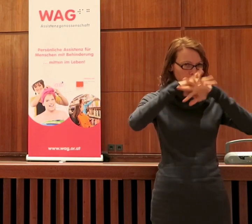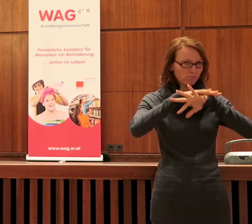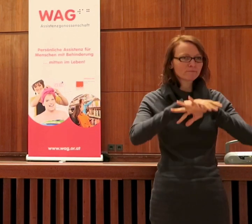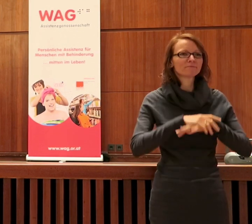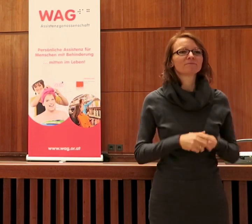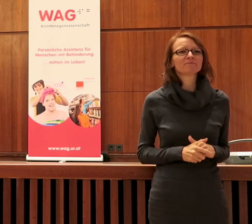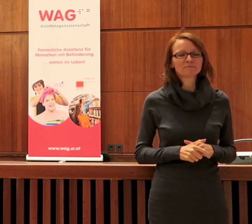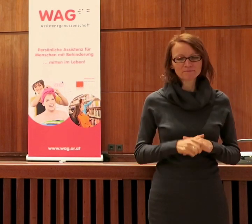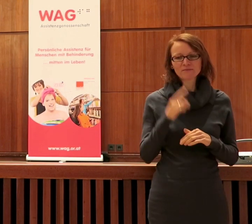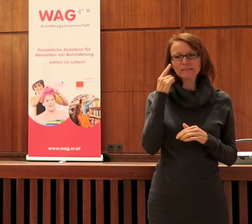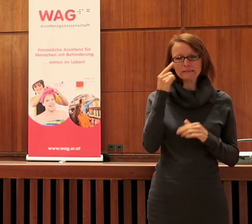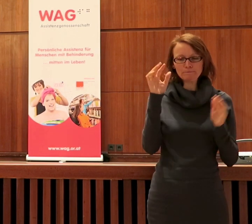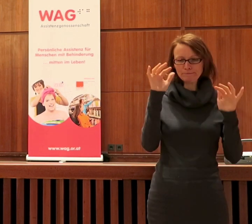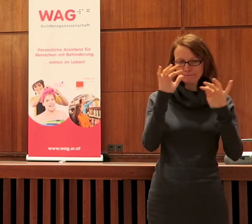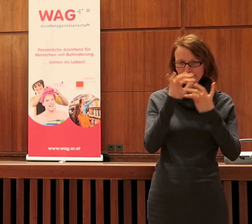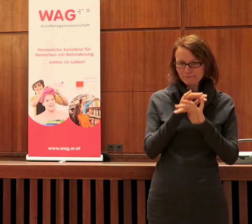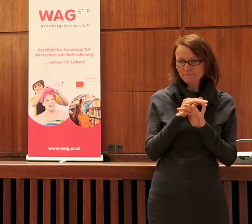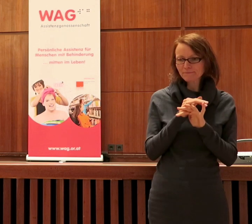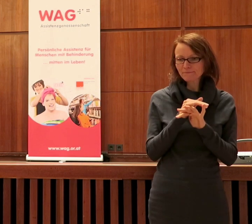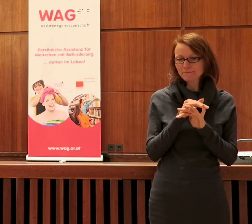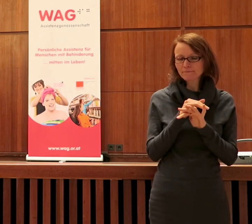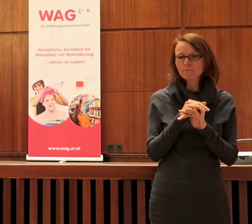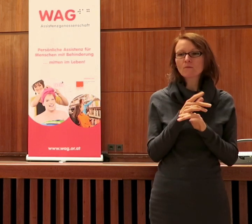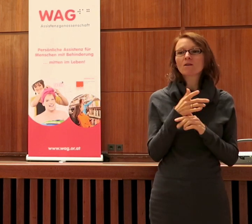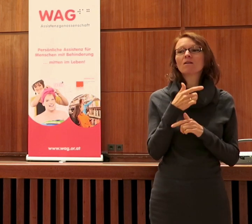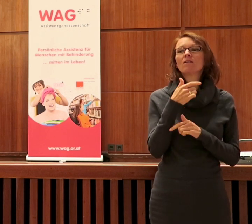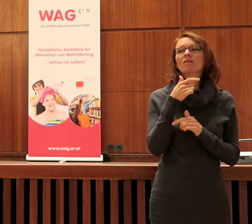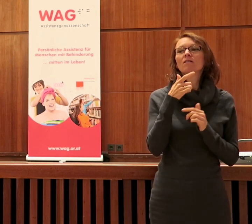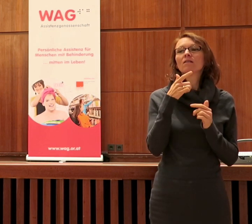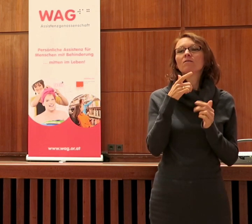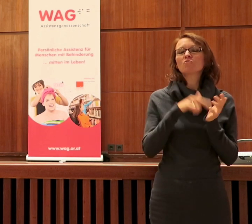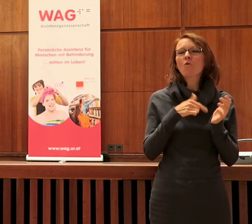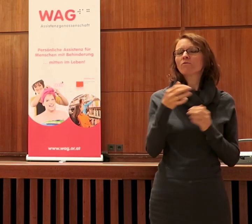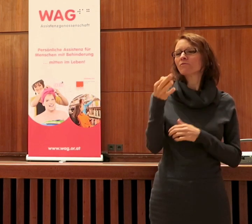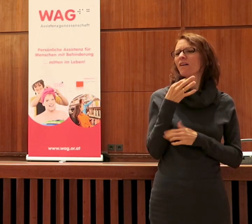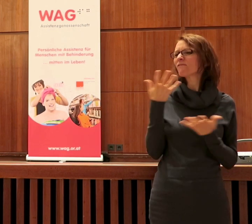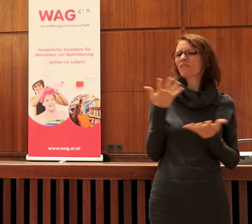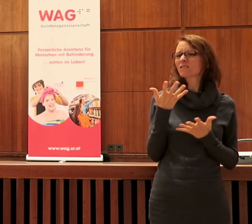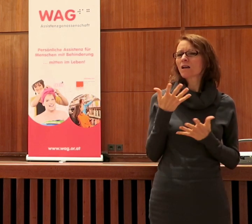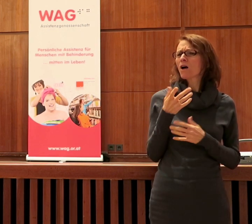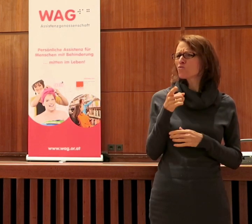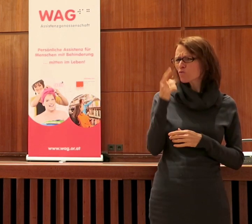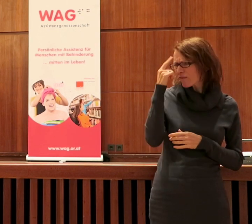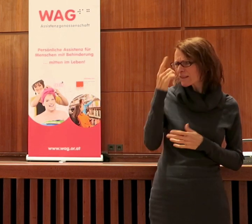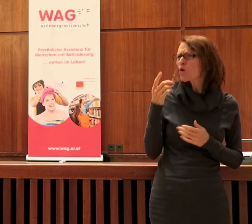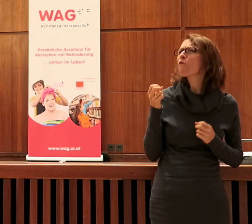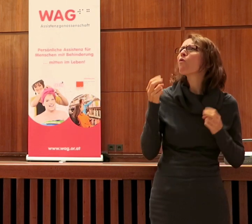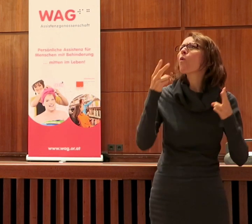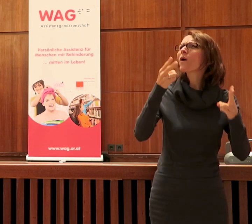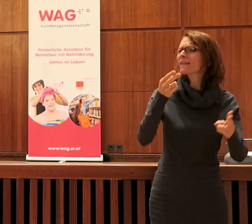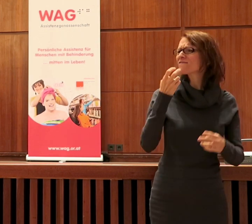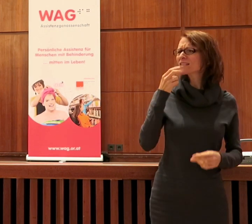Auch eine Frage, die man sehr oft hört ist: "Wissen Sie eh, wo Sie hin wollen?" Das muss man sich ein bisserl überlegen.